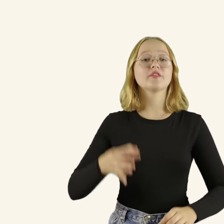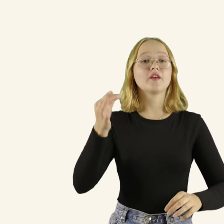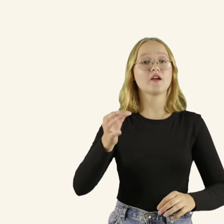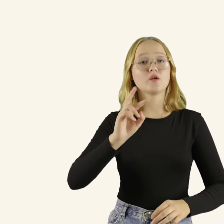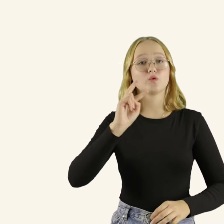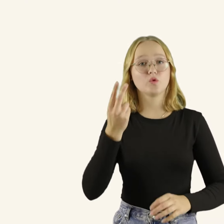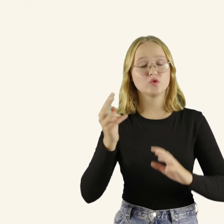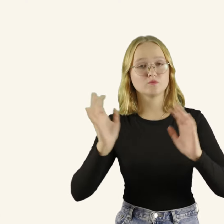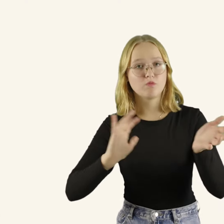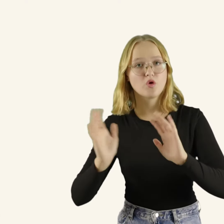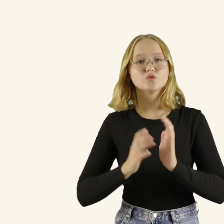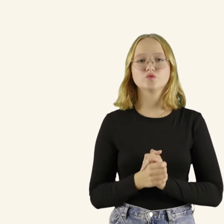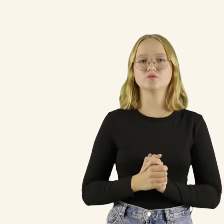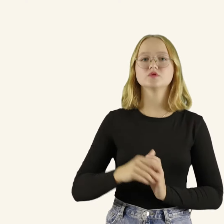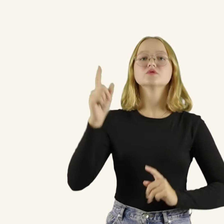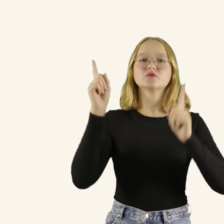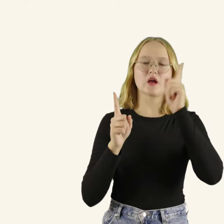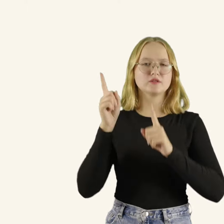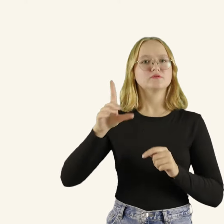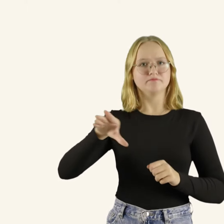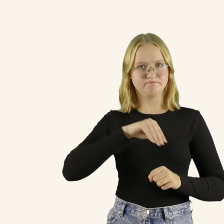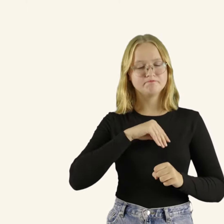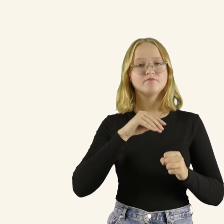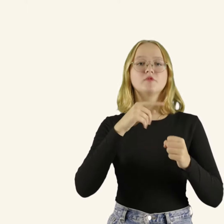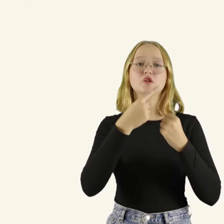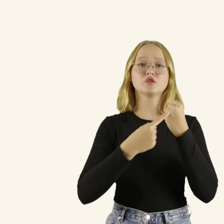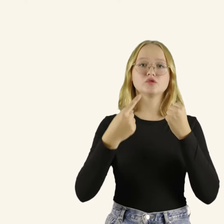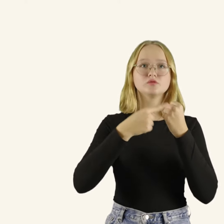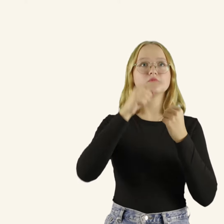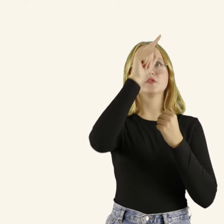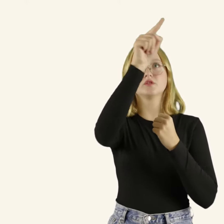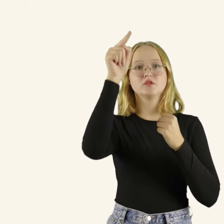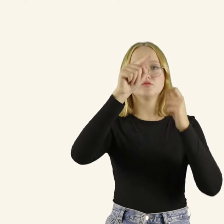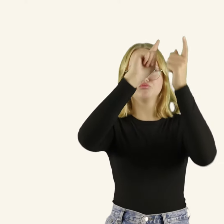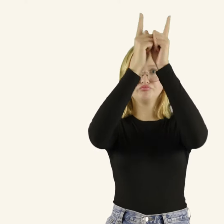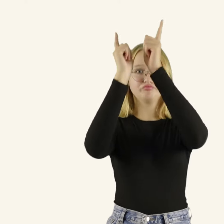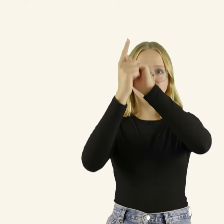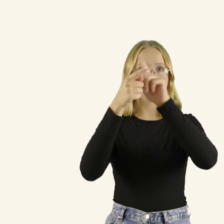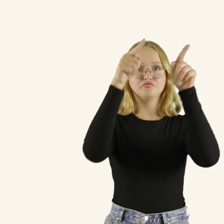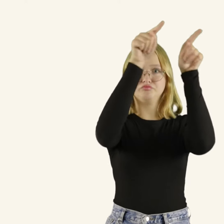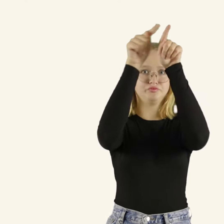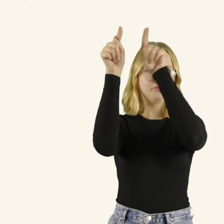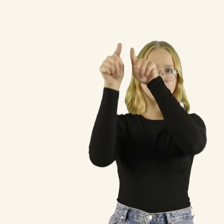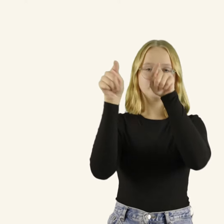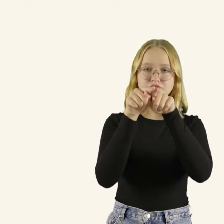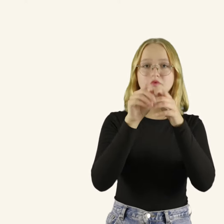Teraz rozwiążemy drugim sposobem. Czasem liczby w przykładzie można zapisać w postaci potęgi o tej samem podstawie,